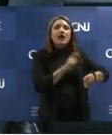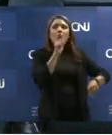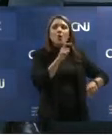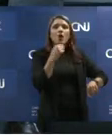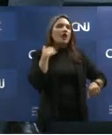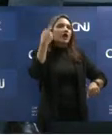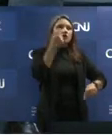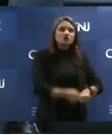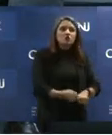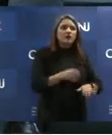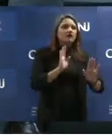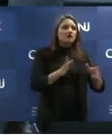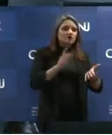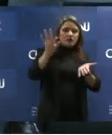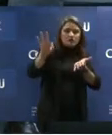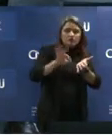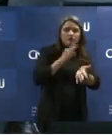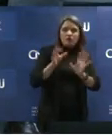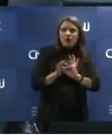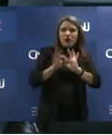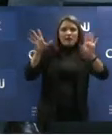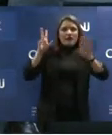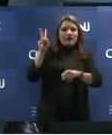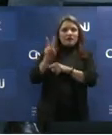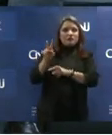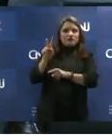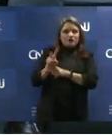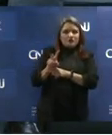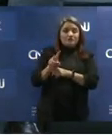Vale ressaltar, excelências, que tanto a instrução